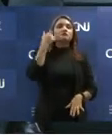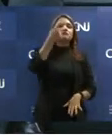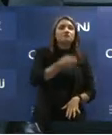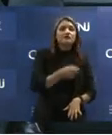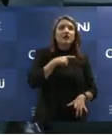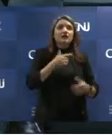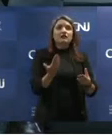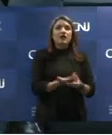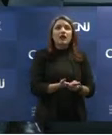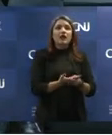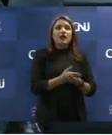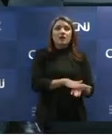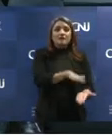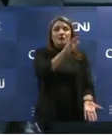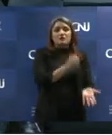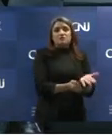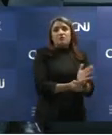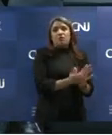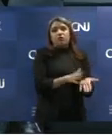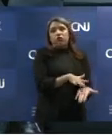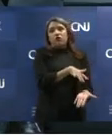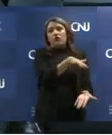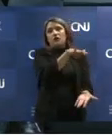de demandas com afastamento da titular.